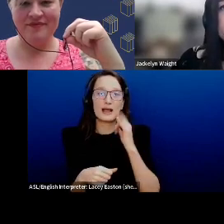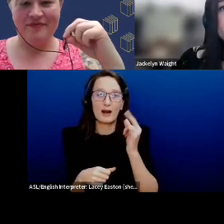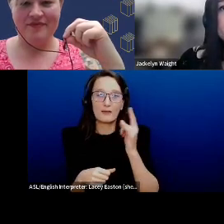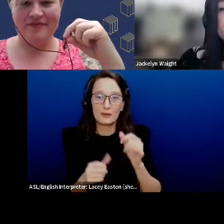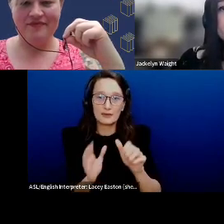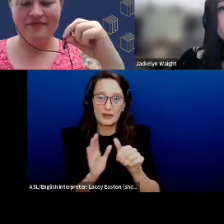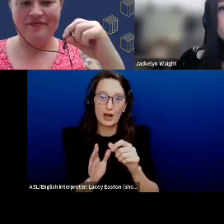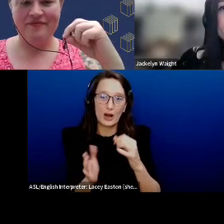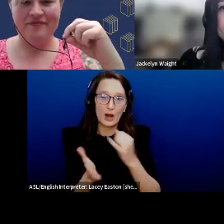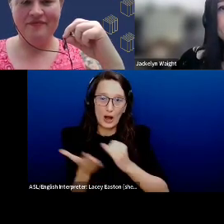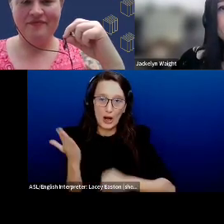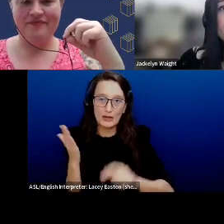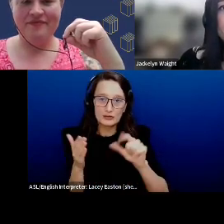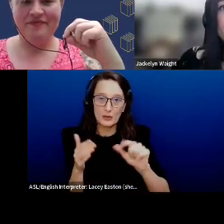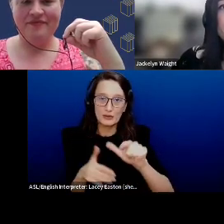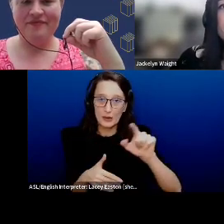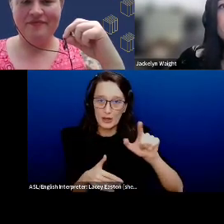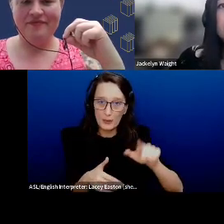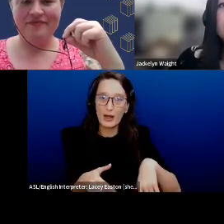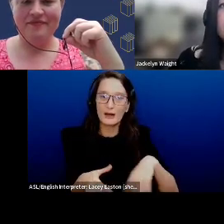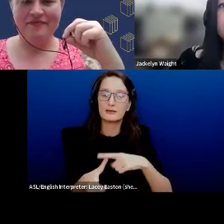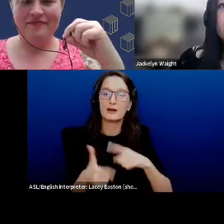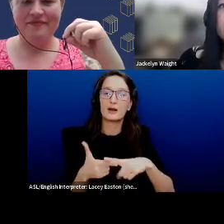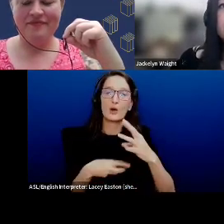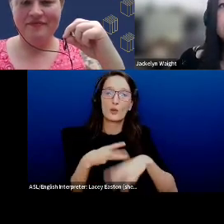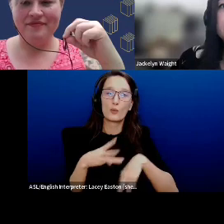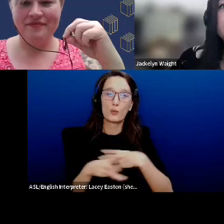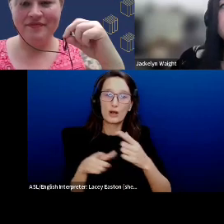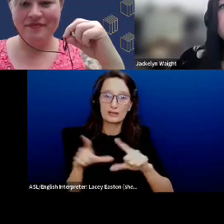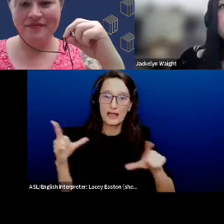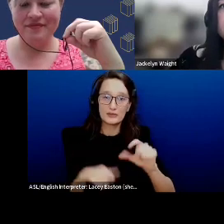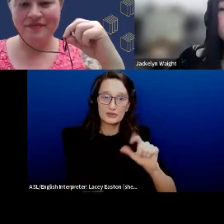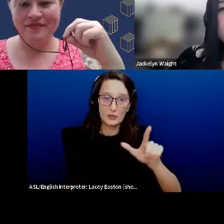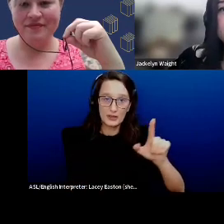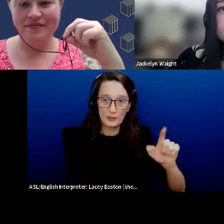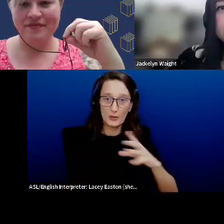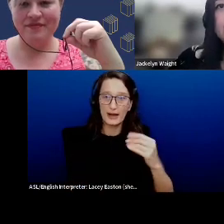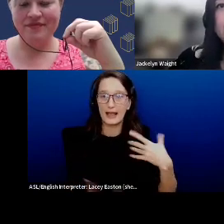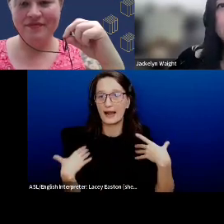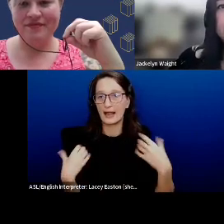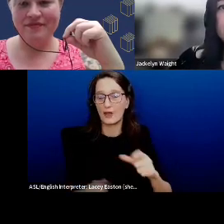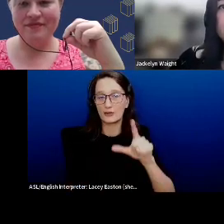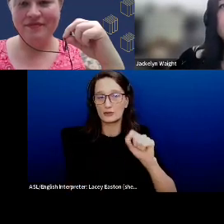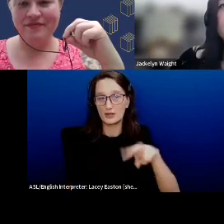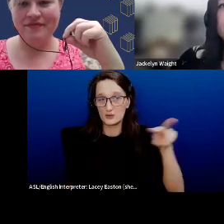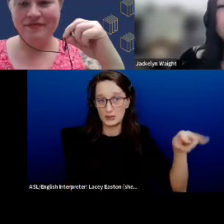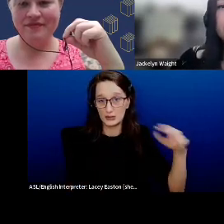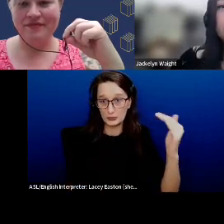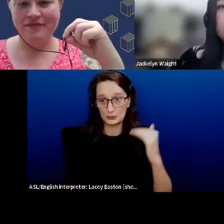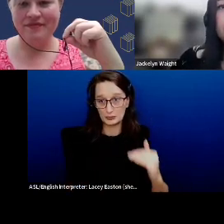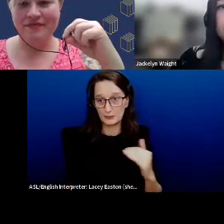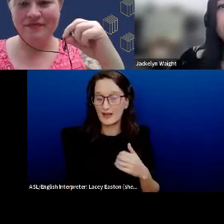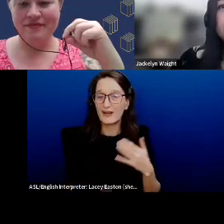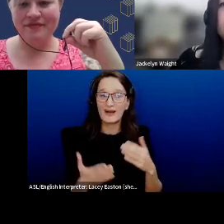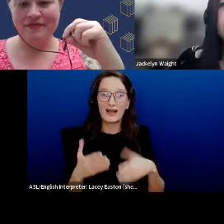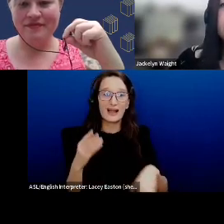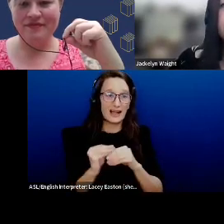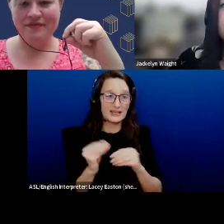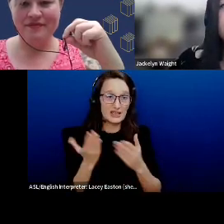Diapositiva. Veamos algunos productos y servicios adicionales que nuestro departamento ofrece a sus